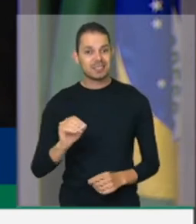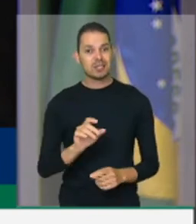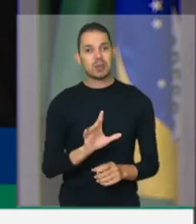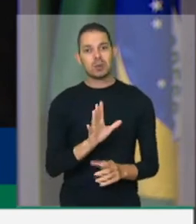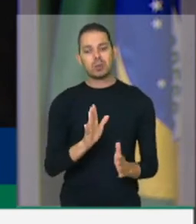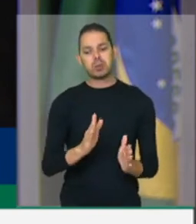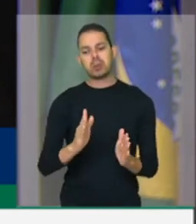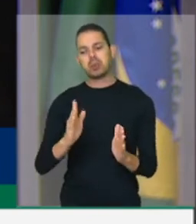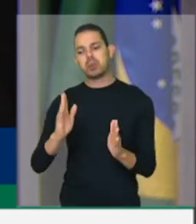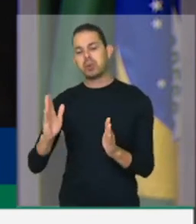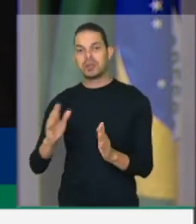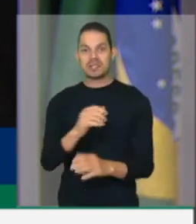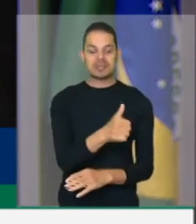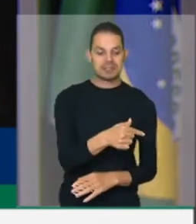LONGO DE ATÉ DEZ ANOS. 74% SERÃO EXECUTADOS EM MAIS DE